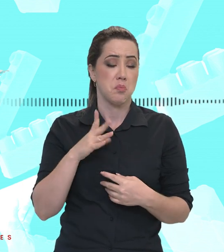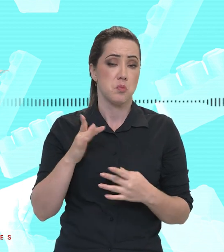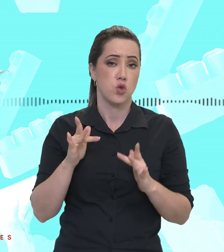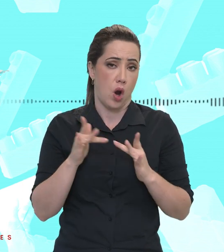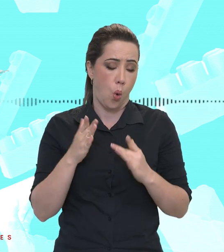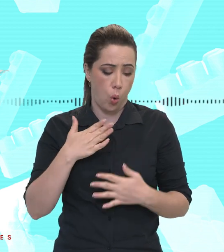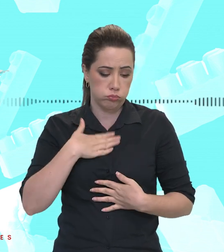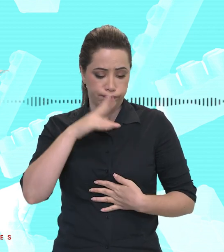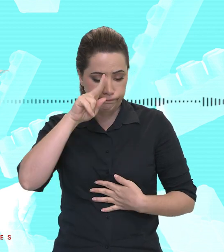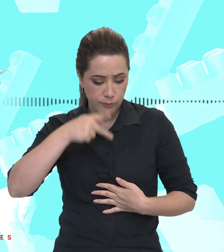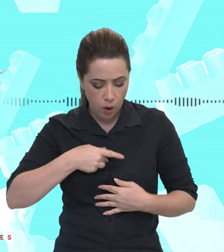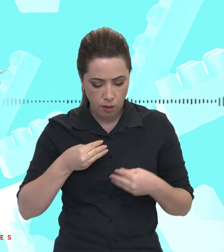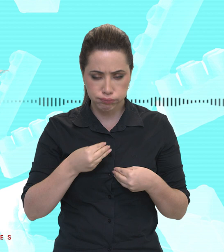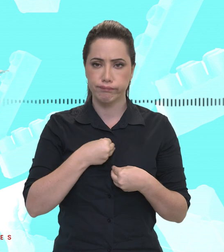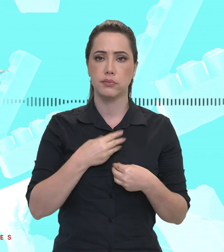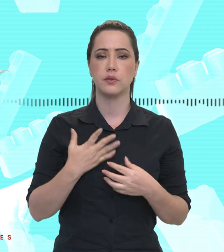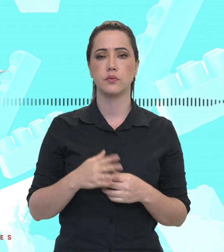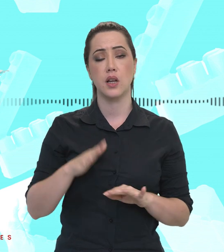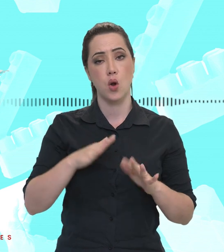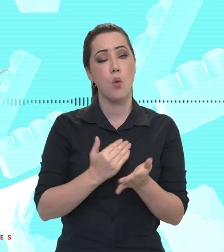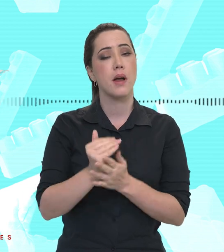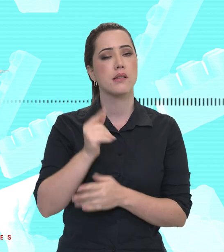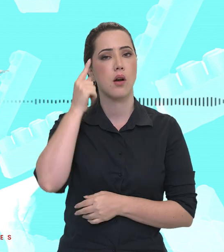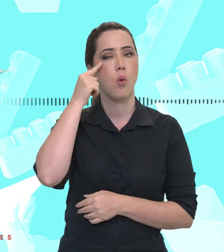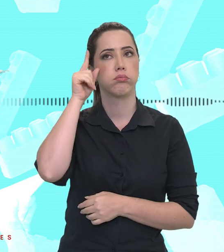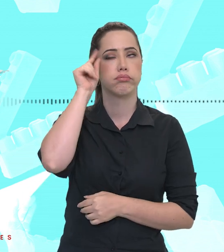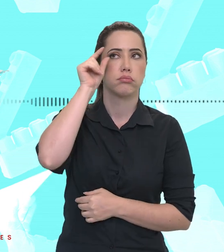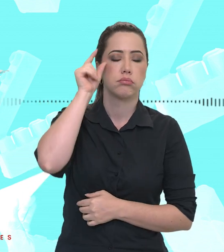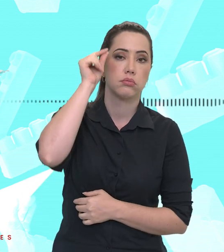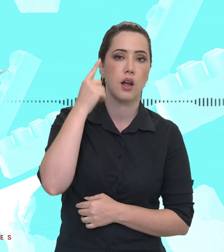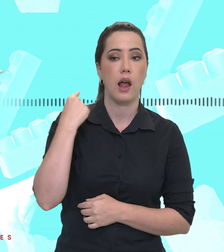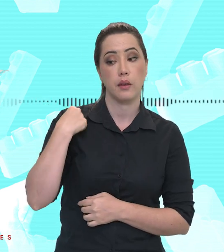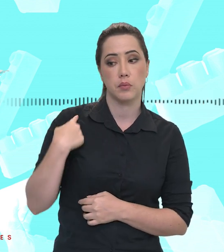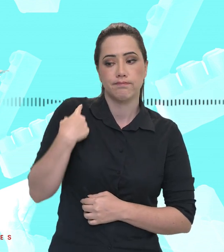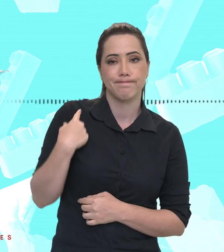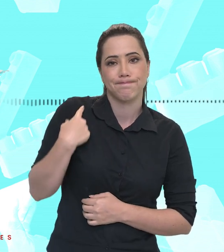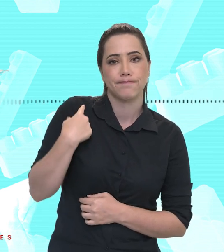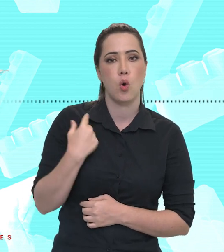[Fábio 3] Geralmente é assim, começa com um tique no olho, depois no ombro, alguma